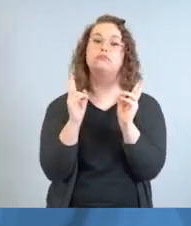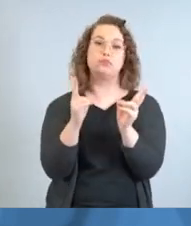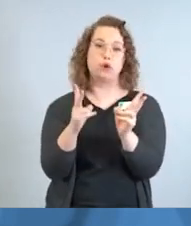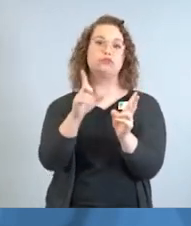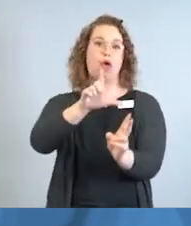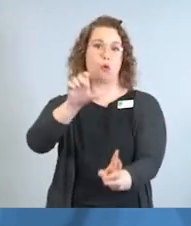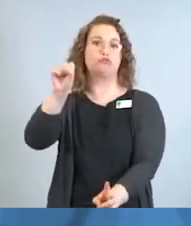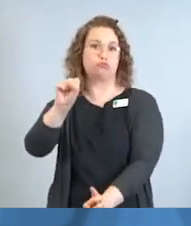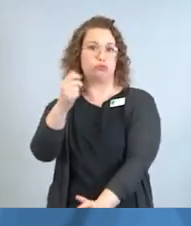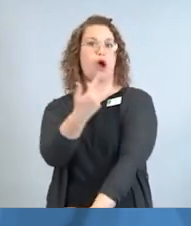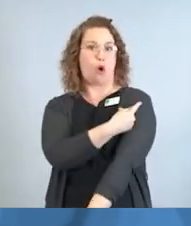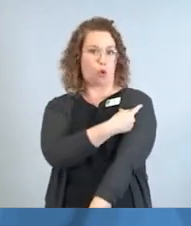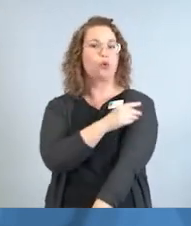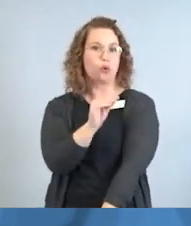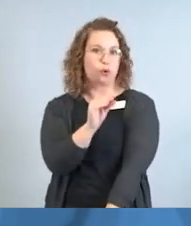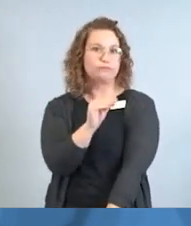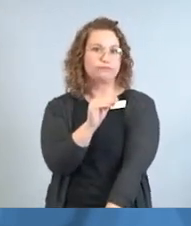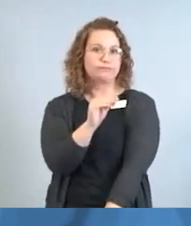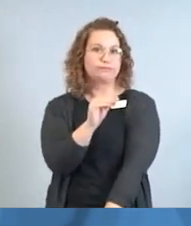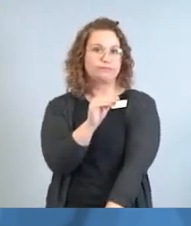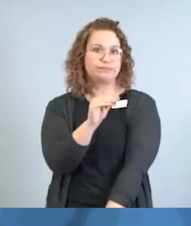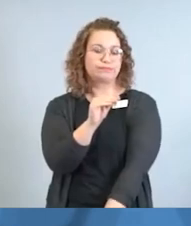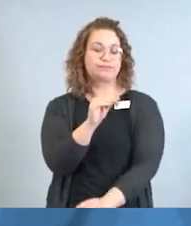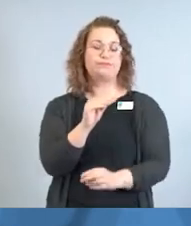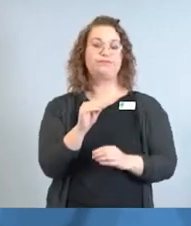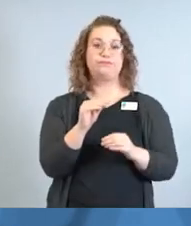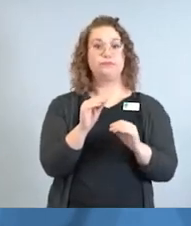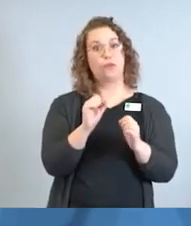Parhaimmillaan on rokotettu yli 40 000 annosta päivässä.